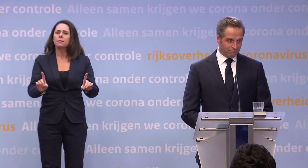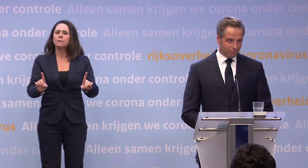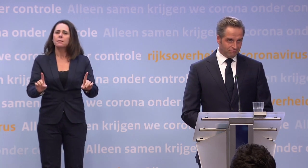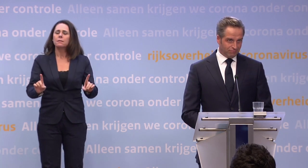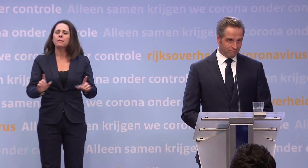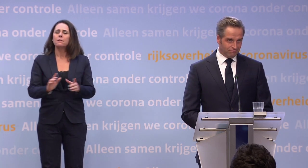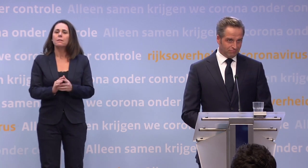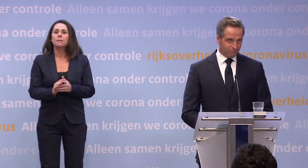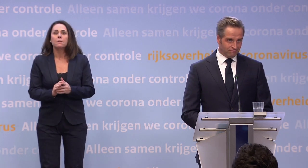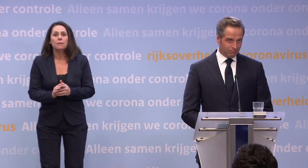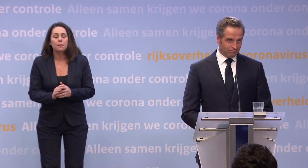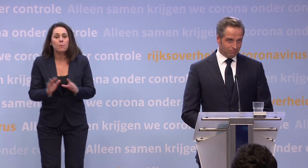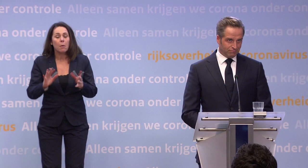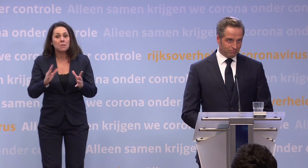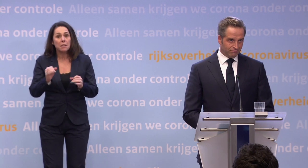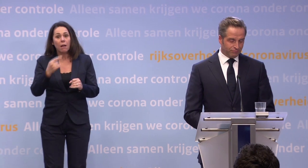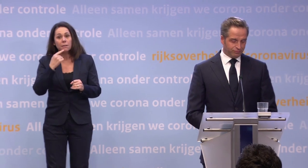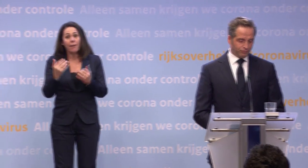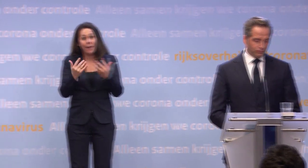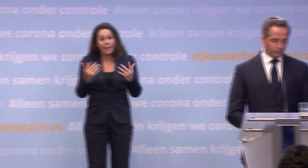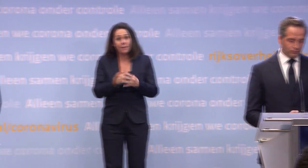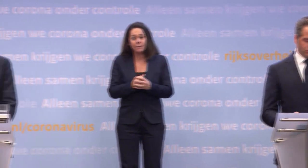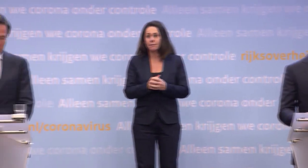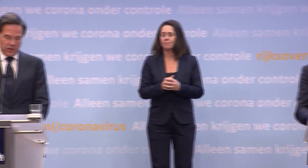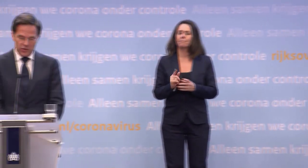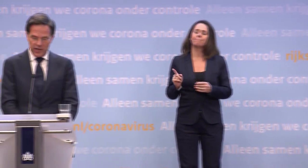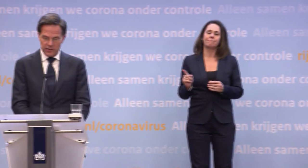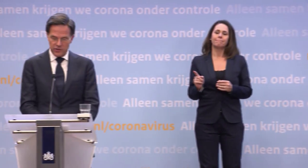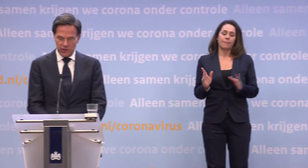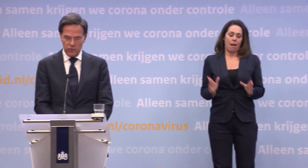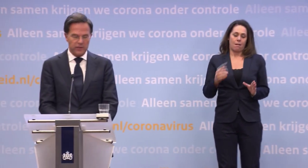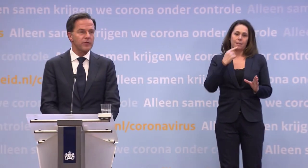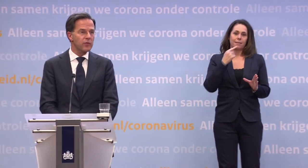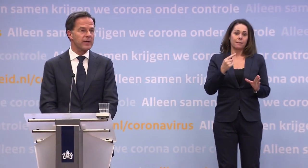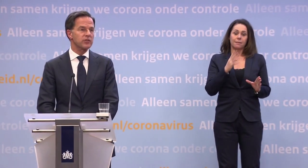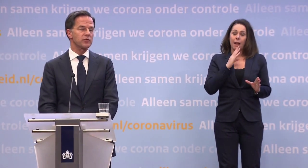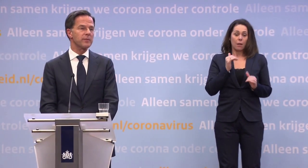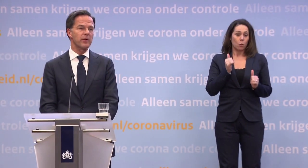Maar misschien wel wanneer. -Ik heb gezegd dat... Het kan zijn dat als het niet goed gaat, dat we voor de kerst ons weer melden.